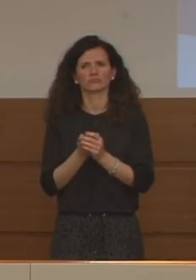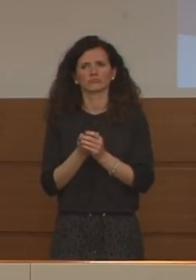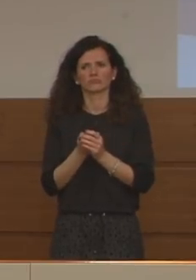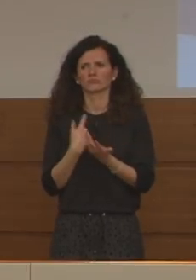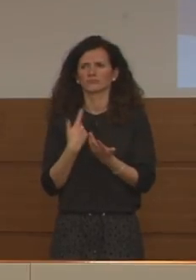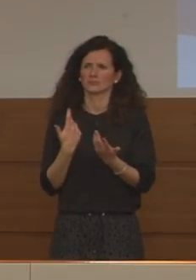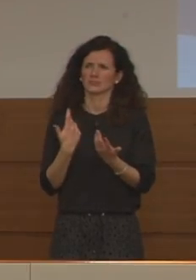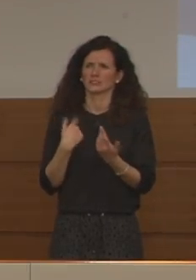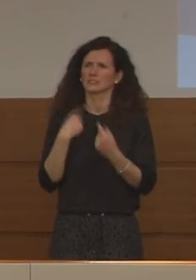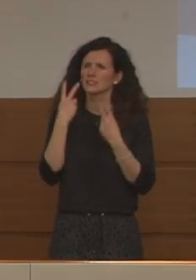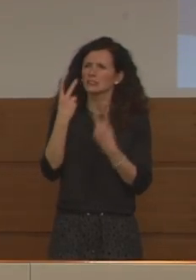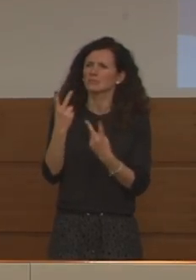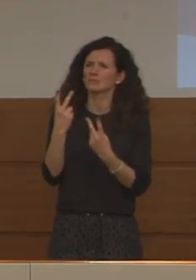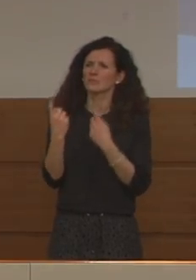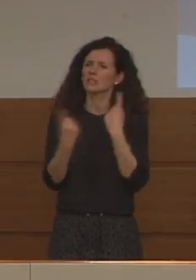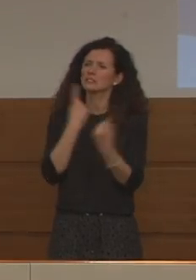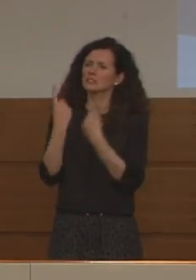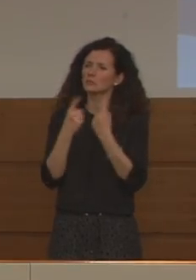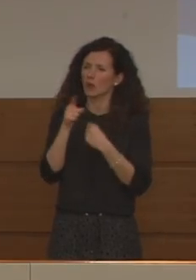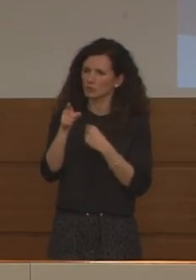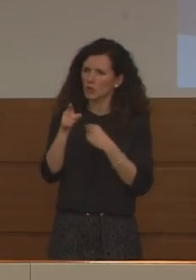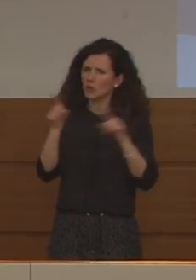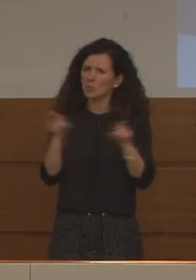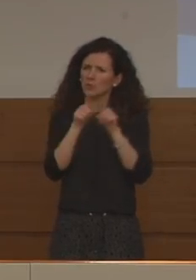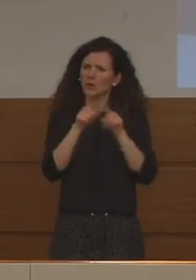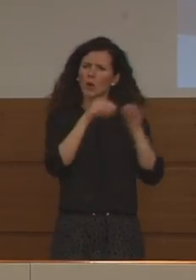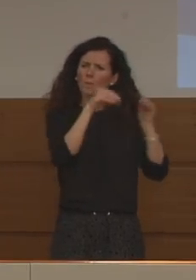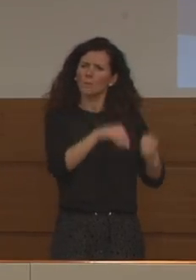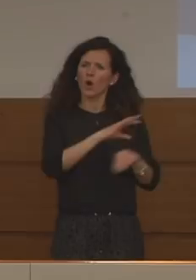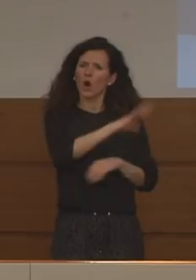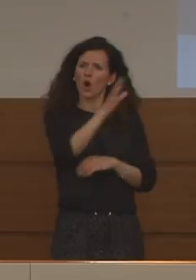diciamo, che non vediamo in altri contesti. Ecco, forse non so se fossero